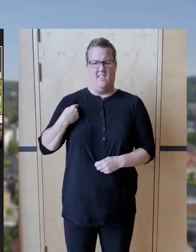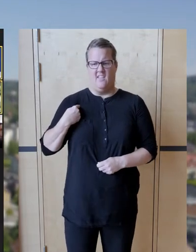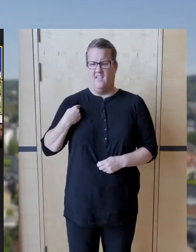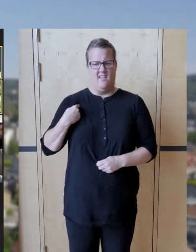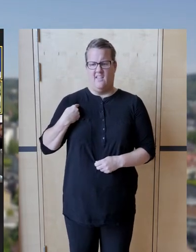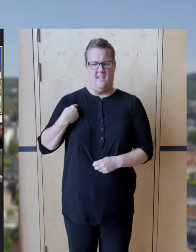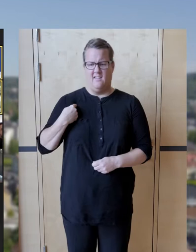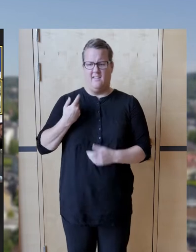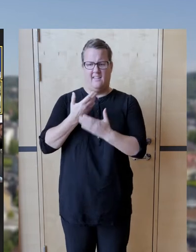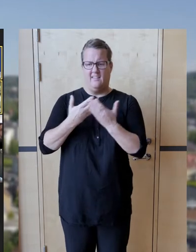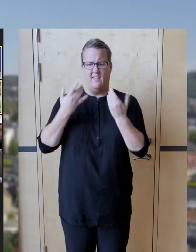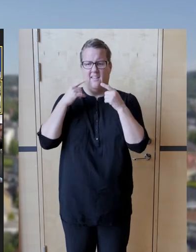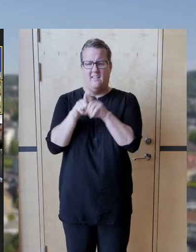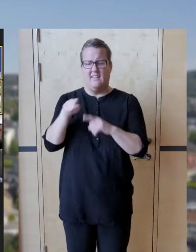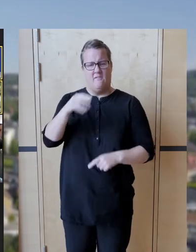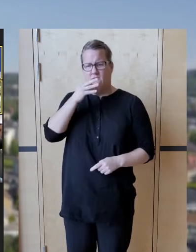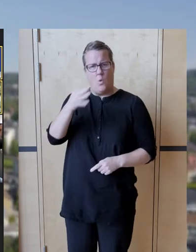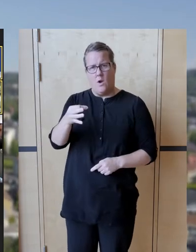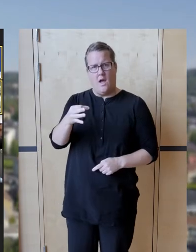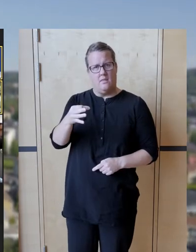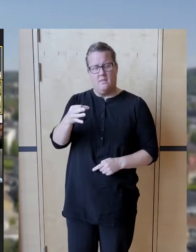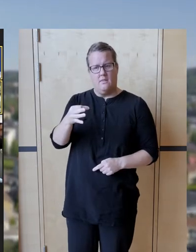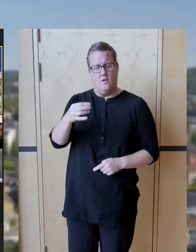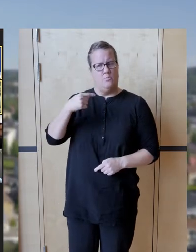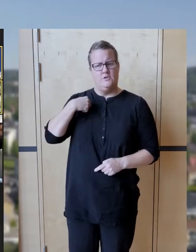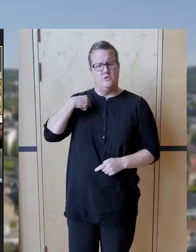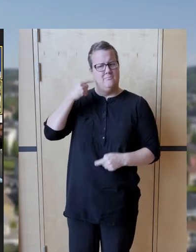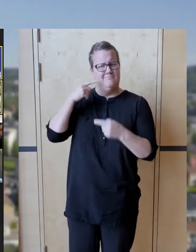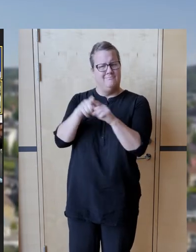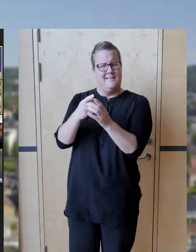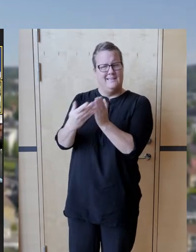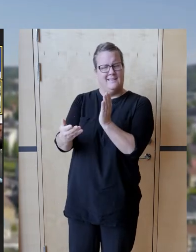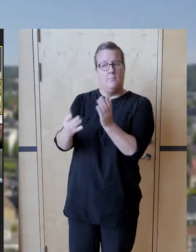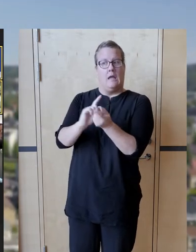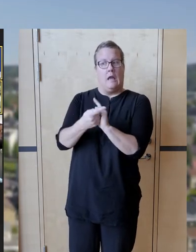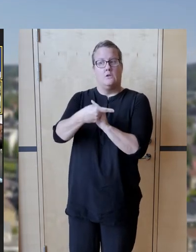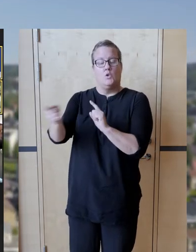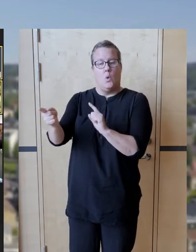Men man upplever så så tror jag att det beror på att Socialdemokraterna hela tiden vi utgå från boendeplan